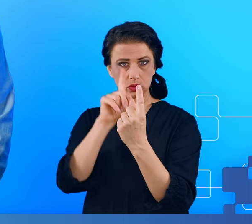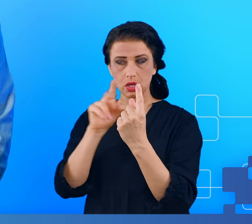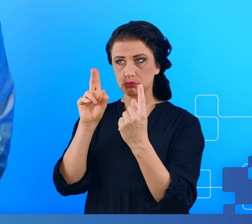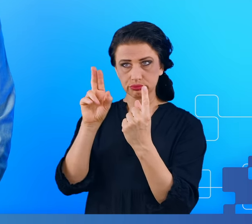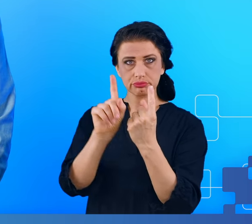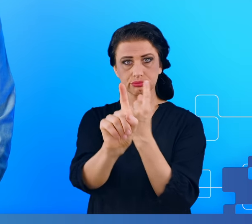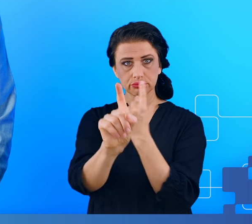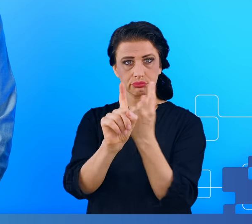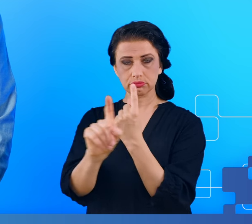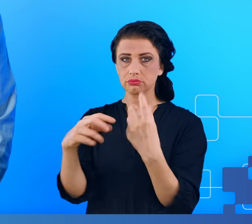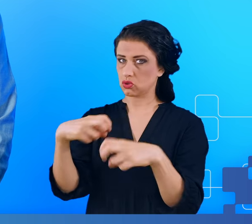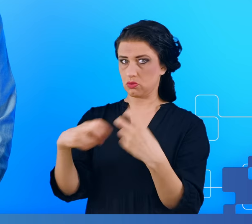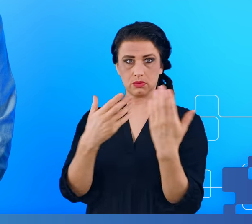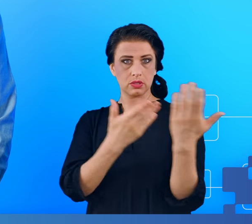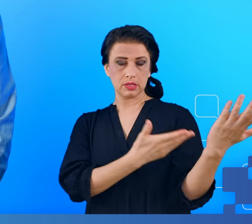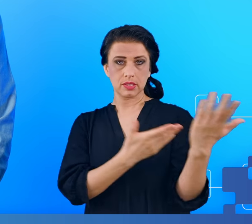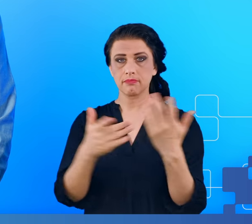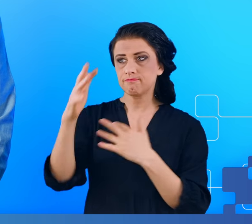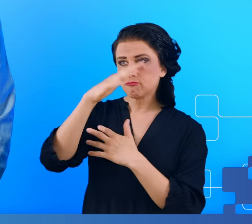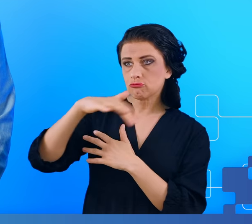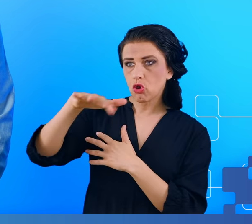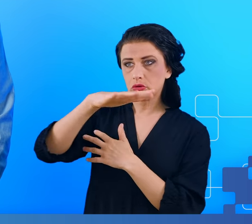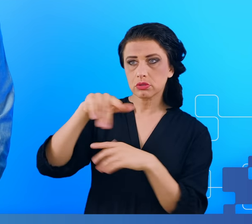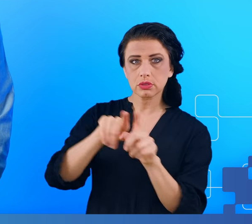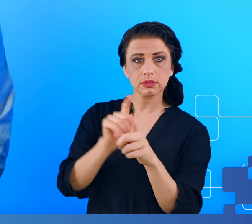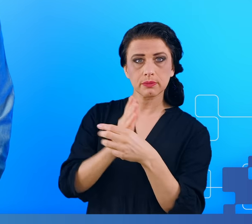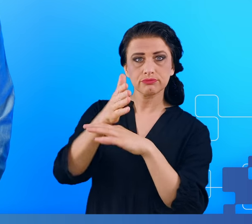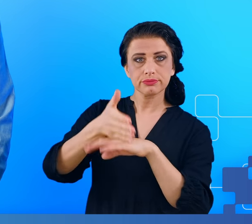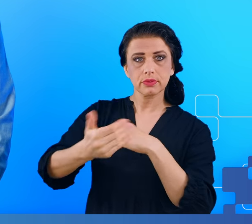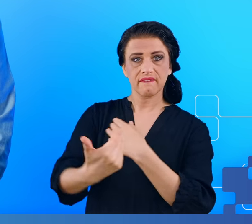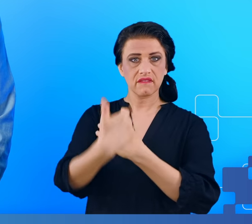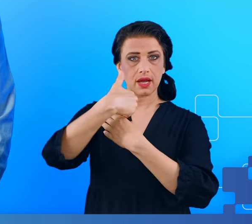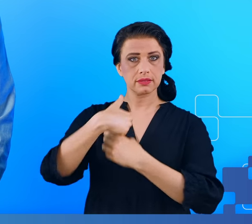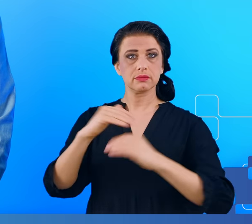problemy z orientacją, jak znaleźć wyjście z naszego budynku, obniżoną